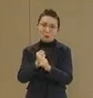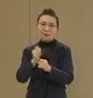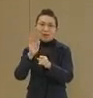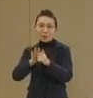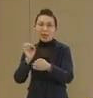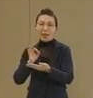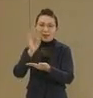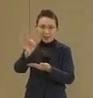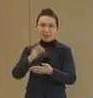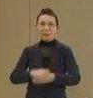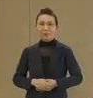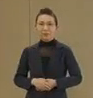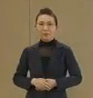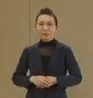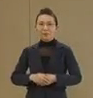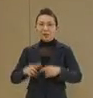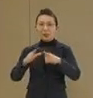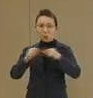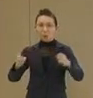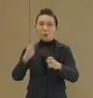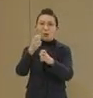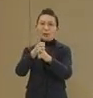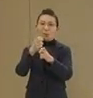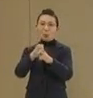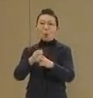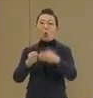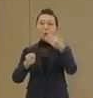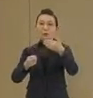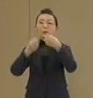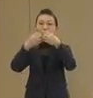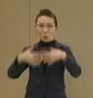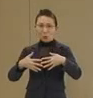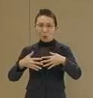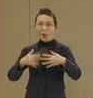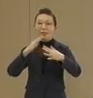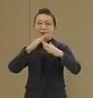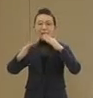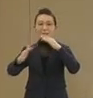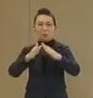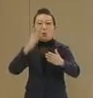日本国憲法は9条で 戦争放棄をうたい